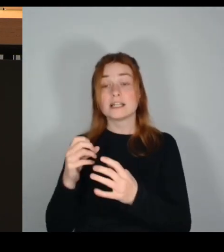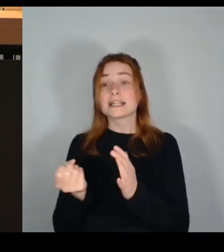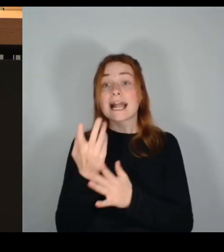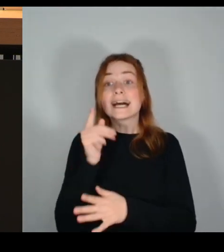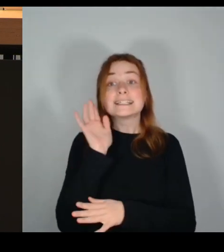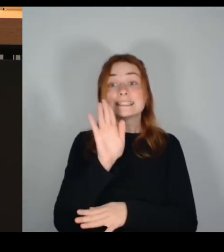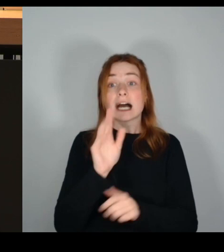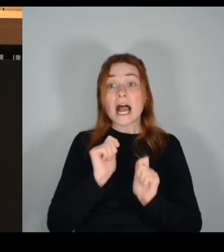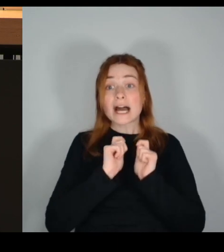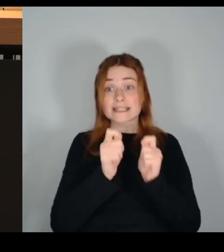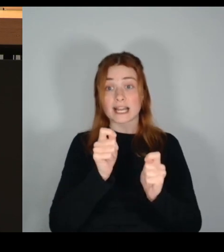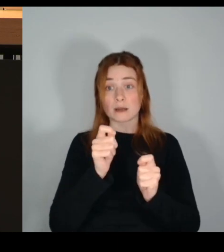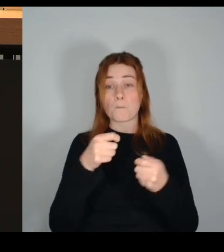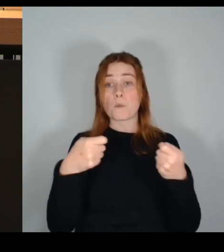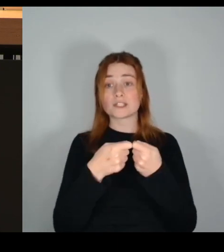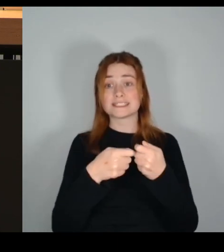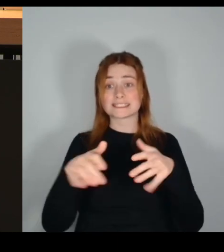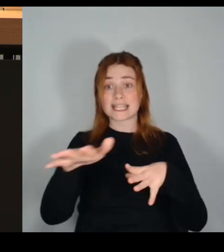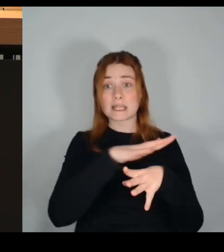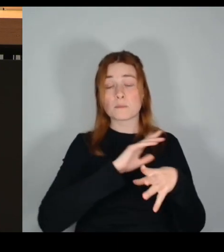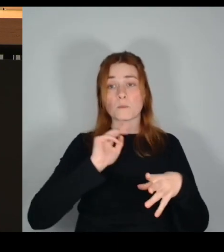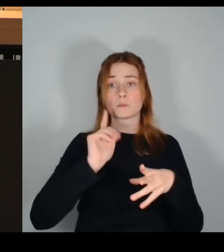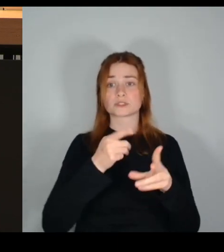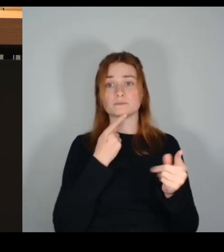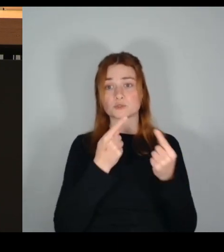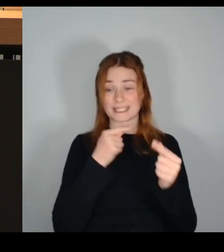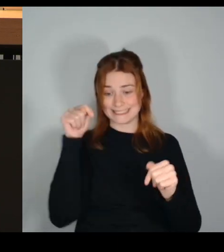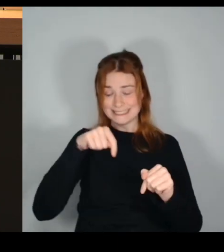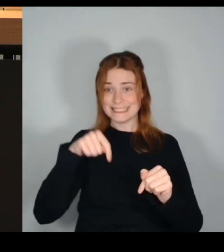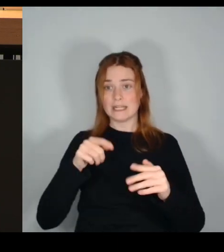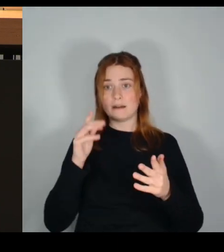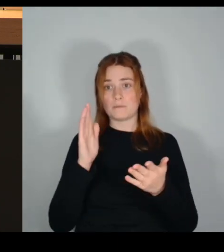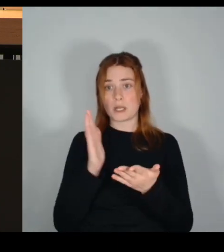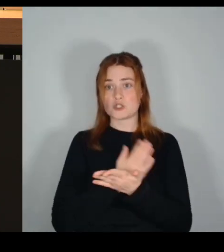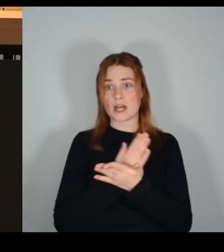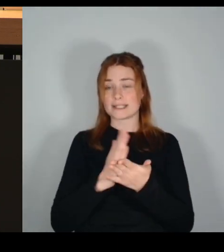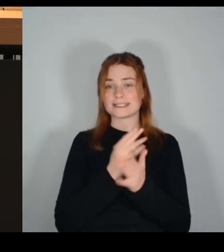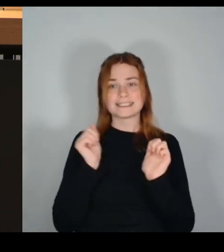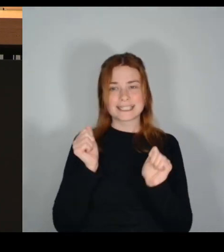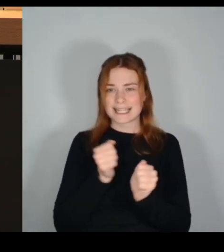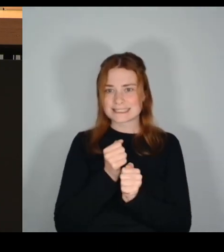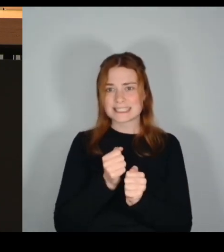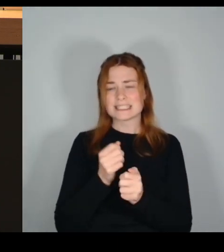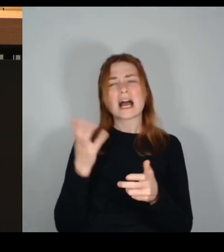Und Sie leugnen den Klimawandel? Meine Güte, immer noch, Sie leugnen immer noch den Klimawandel.